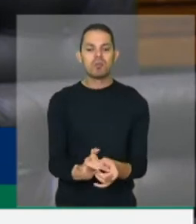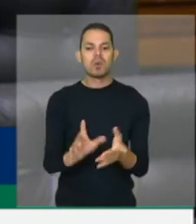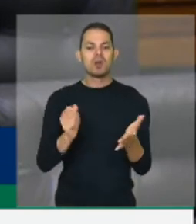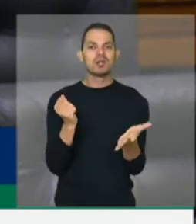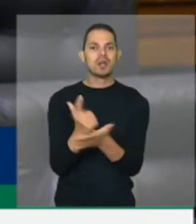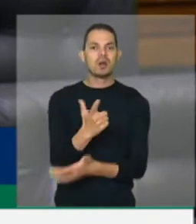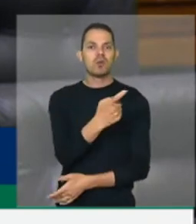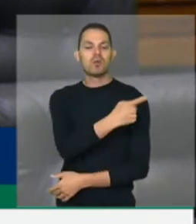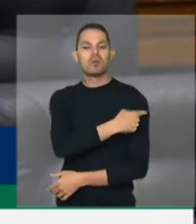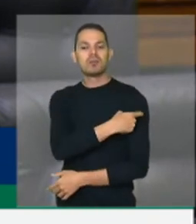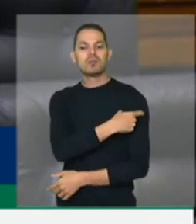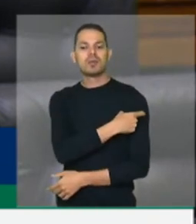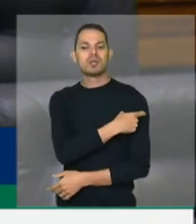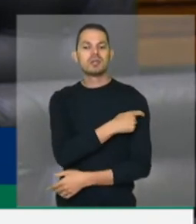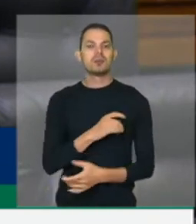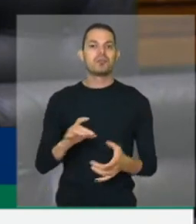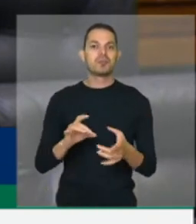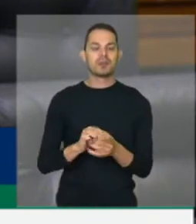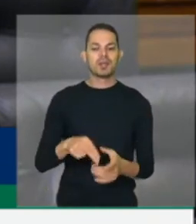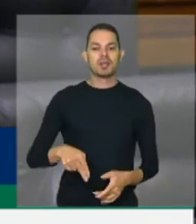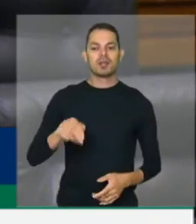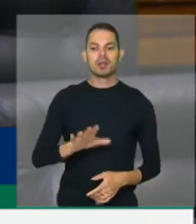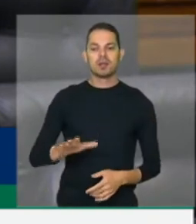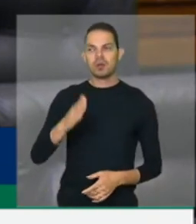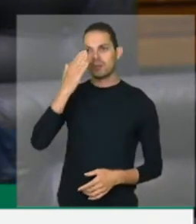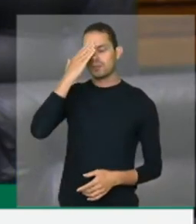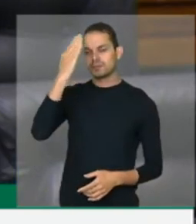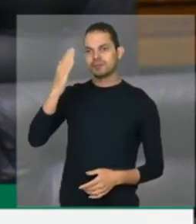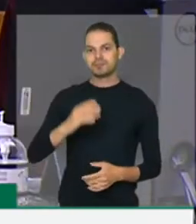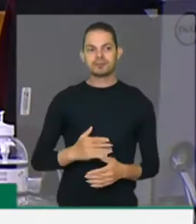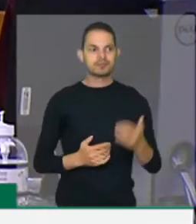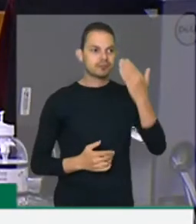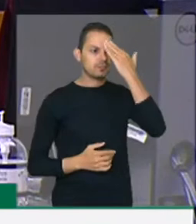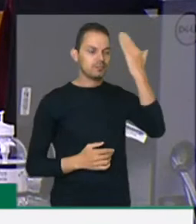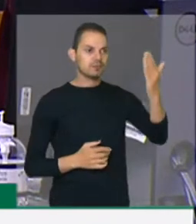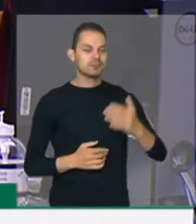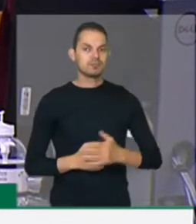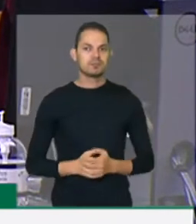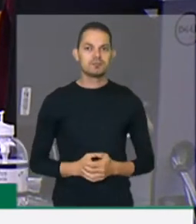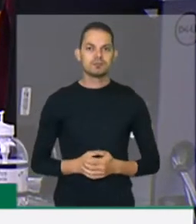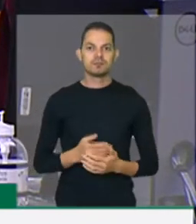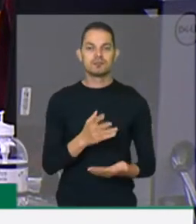AUTORIZAÇÃO DA COMPRA DAS VACINAS PELO CONSÓRCIO DO NORDESTE. MUITO OBRIGADA. -- [PRESIDENTE]: OBRIGADO DEPUTADA. COM A PALAVRA PARA